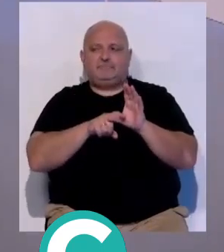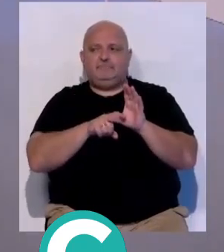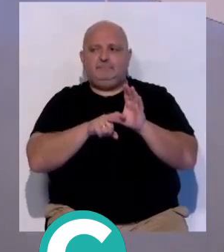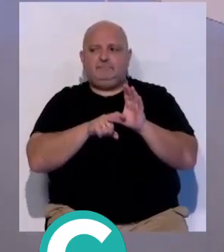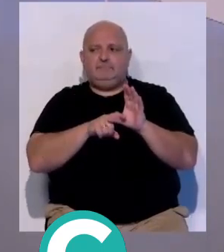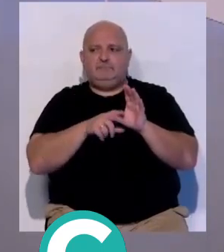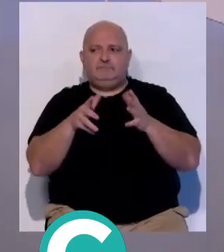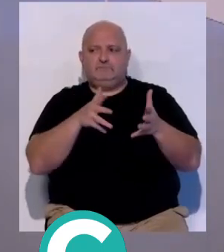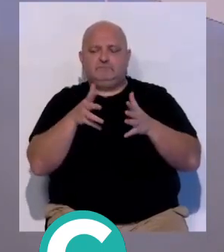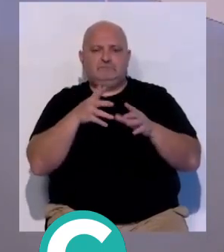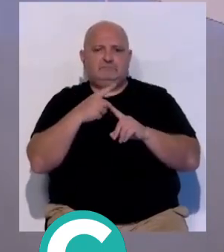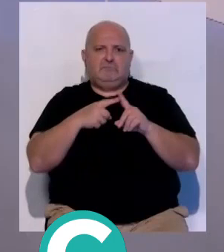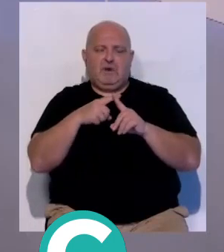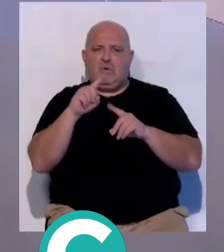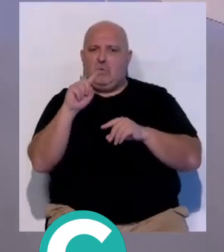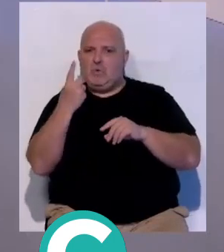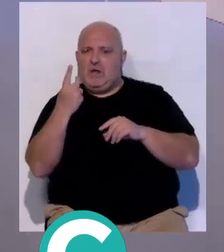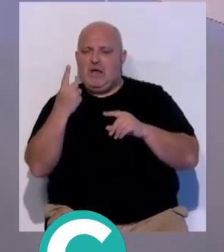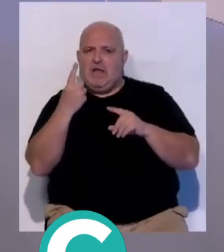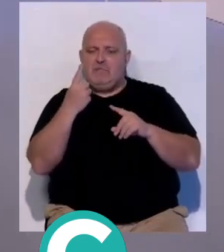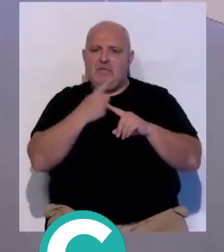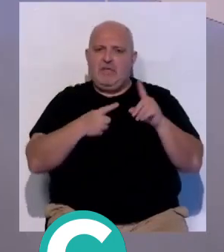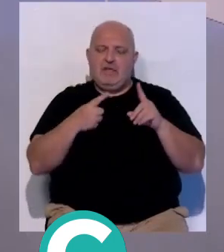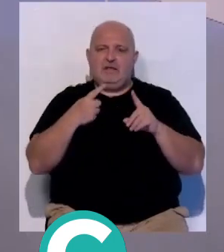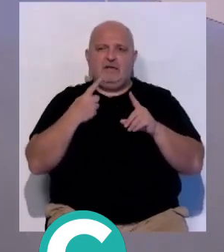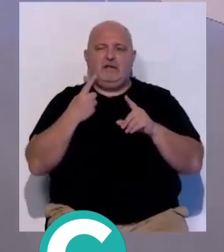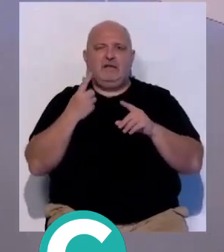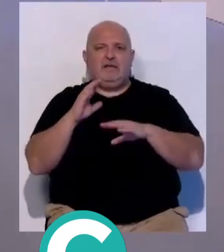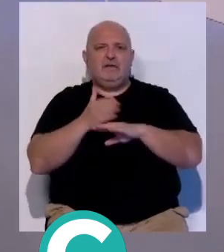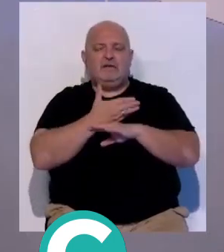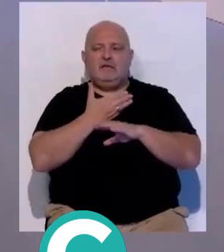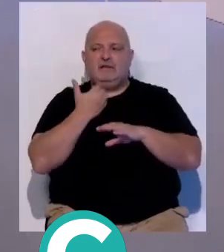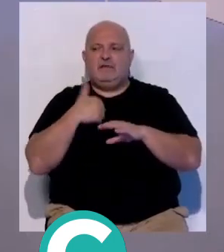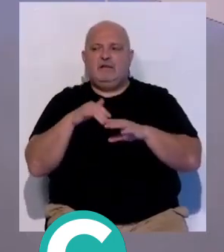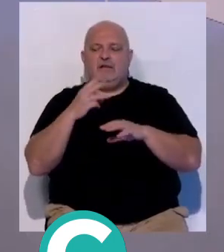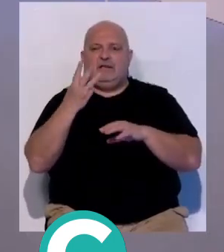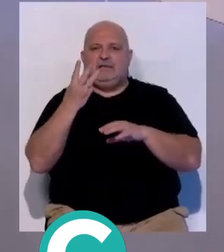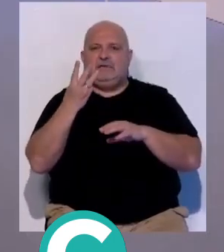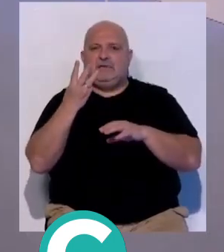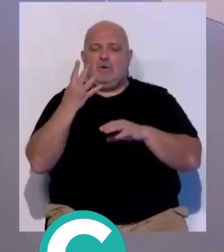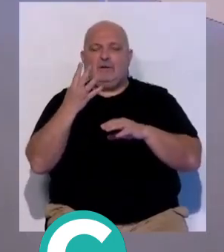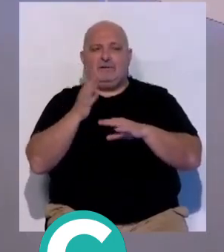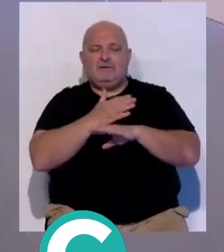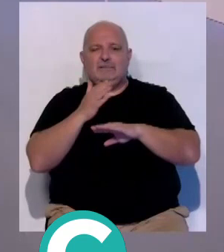esta mediodía a la 1:30 empezaba la nuestra ya habían pasado tres o cuatro y ya se nos habían